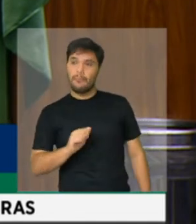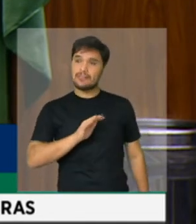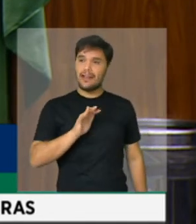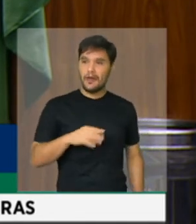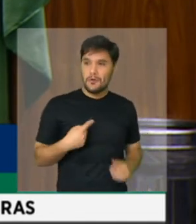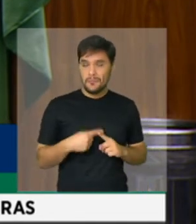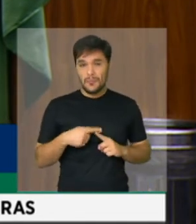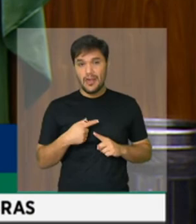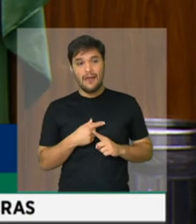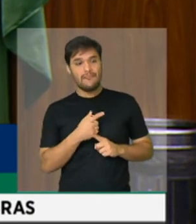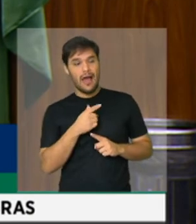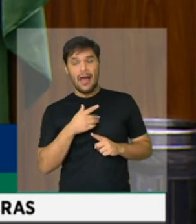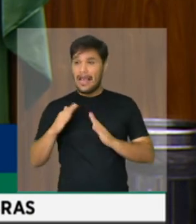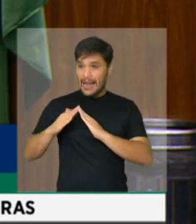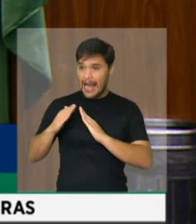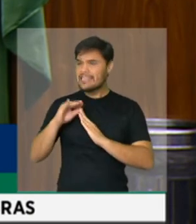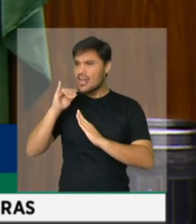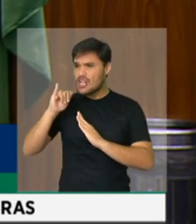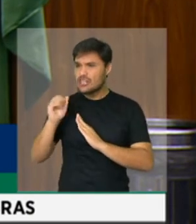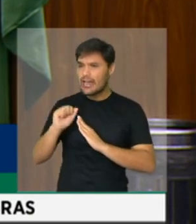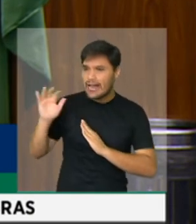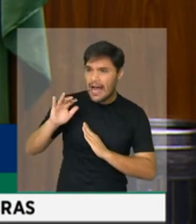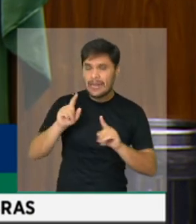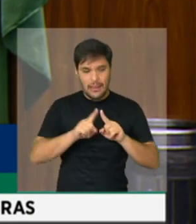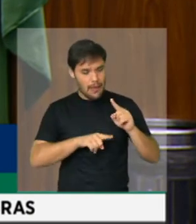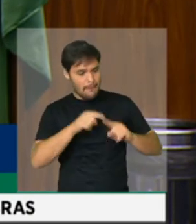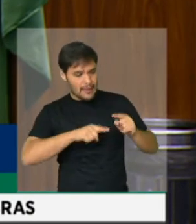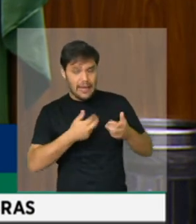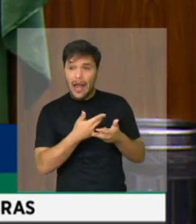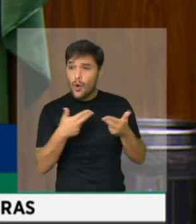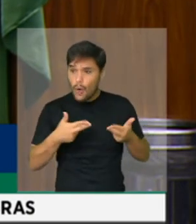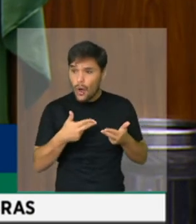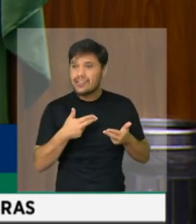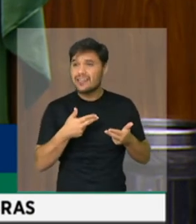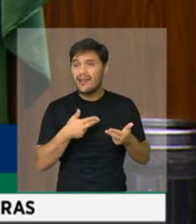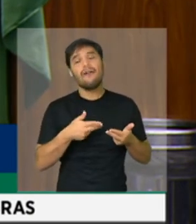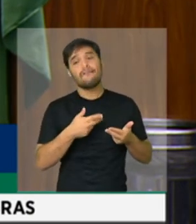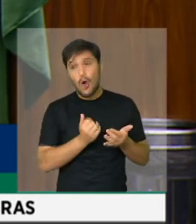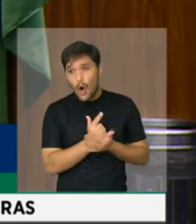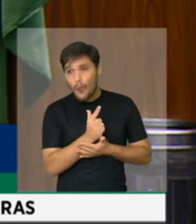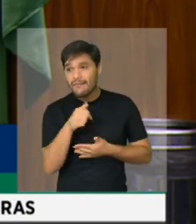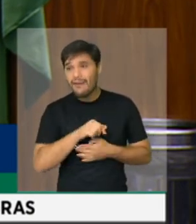CIDADÃO ALÉM DO AUMENTO DA CONTA DE LUZ VAI TER TAMBÉM AUMENTO DO SEU CUSTO DE VIDA POR CONTA DA CONSEQUÊNCIA DO AUMENTO DA LUZ. ESSAS SÃO